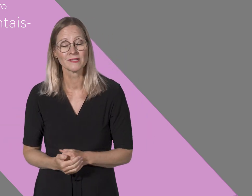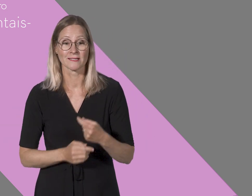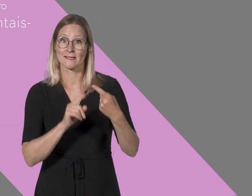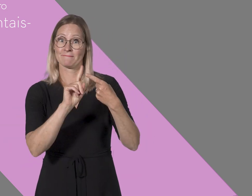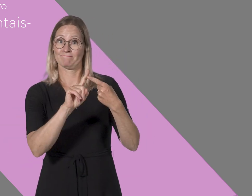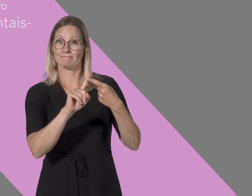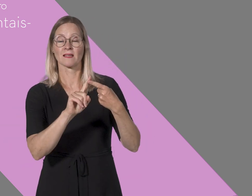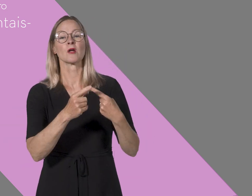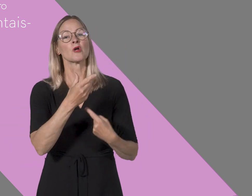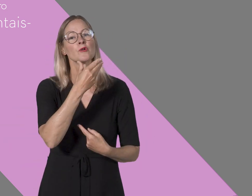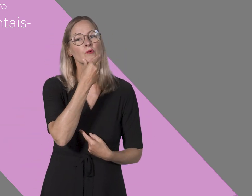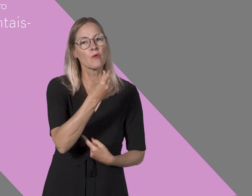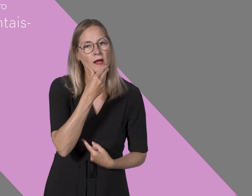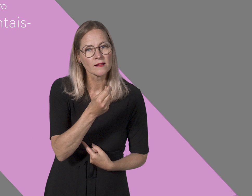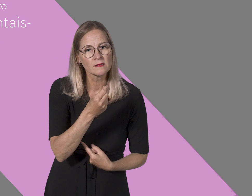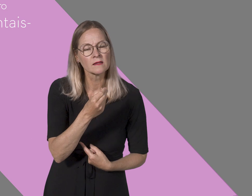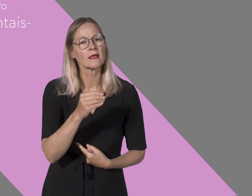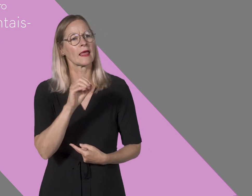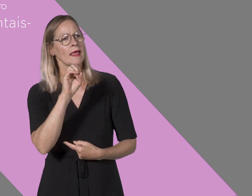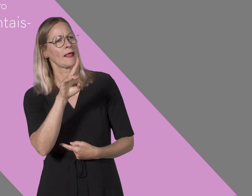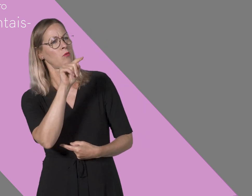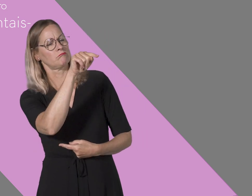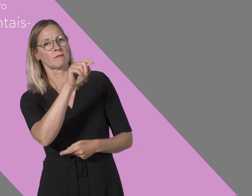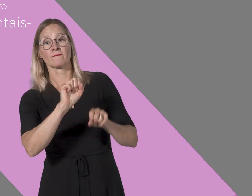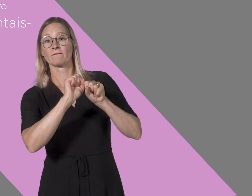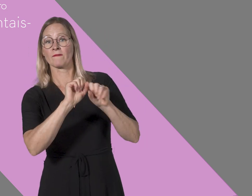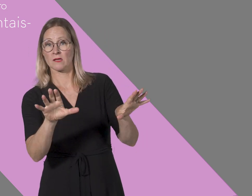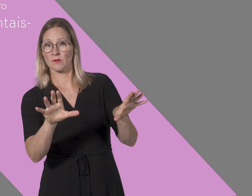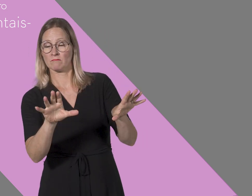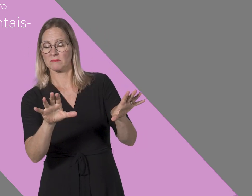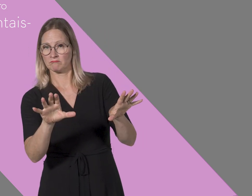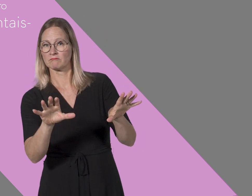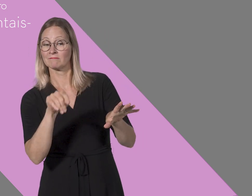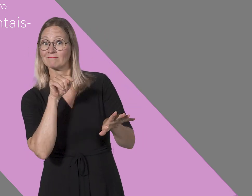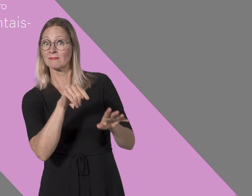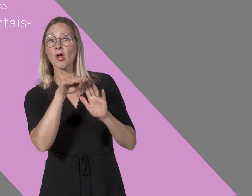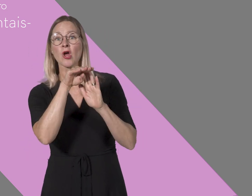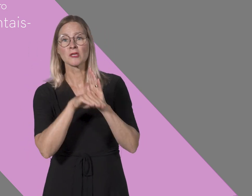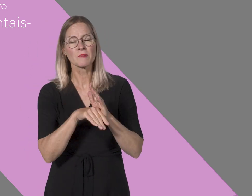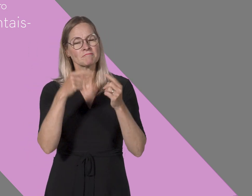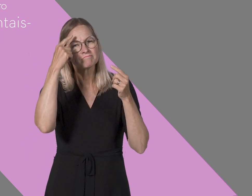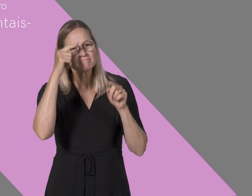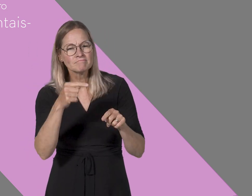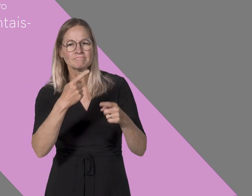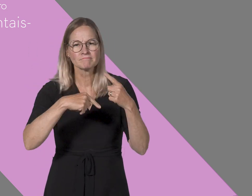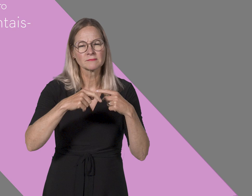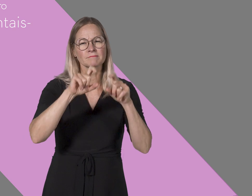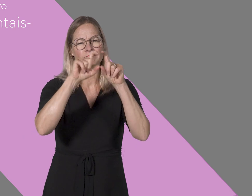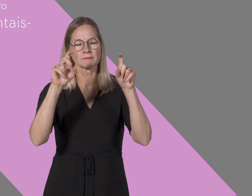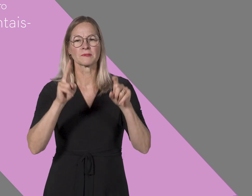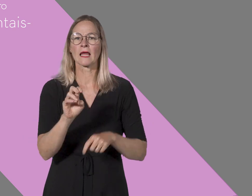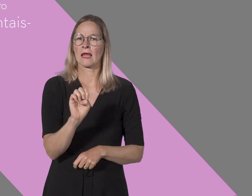Nuoret ja vaikuttaminen EU:ssa -ohjelmassa käsitellään -